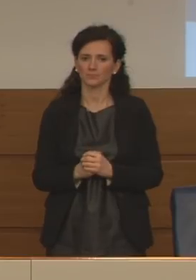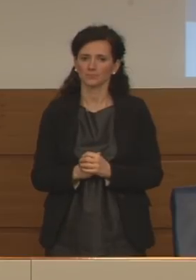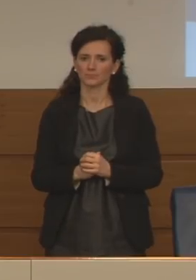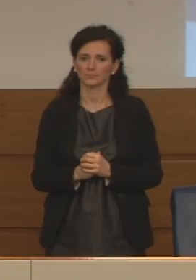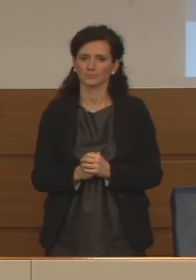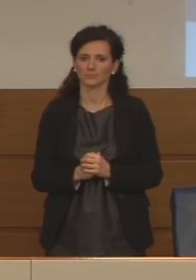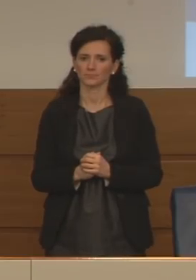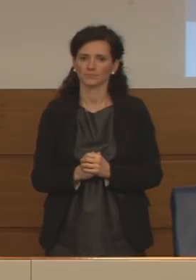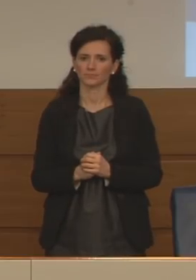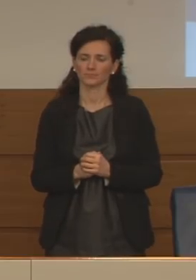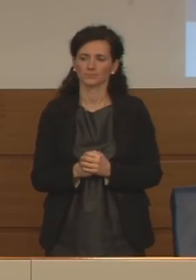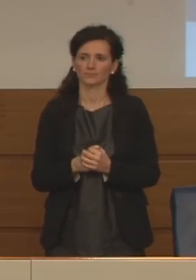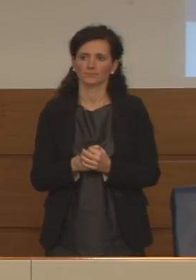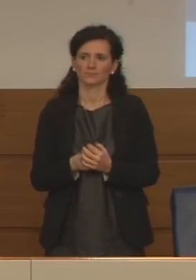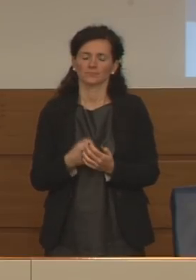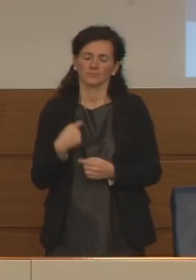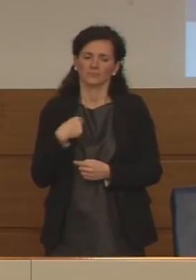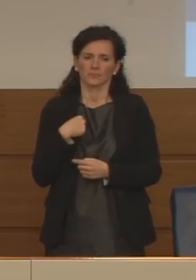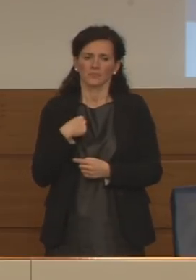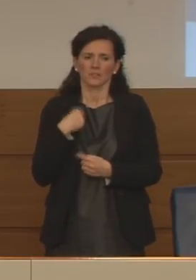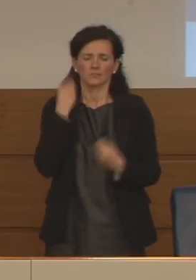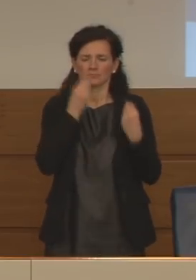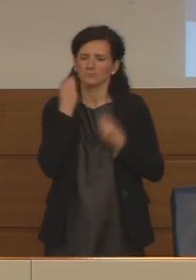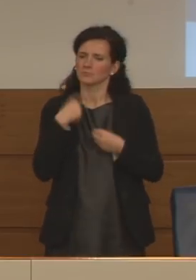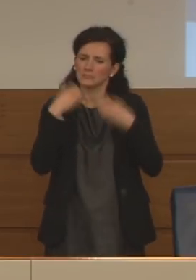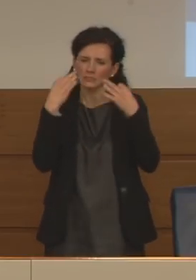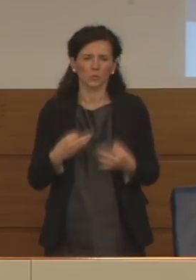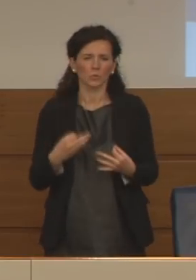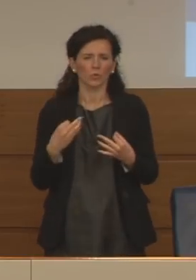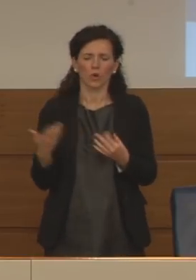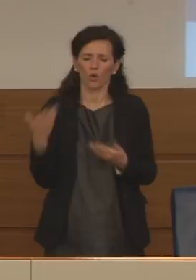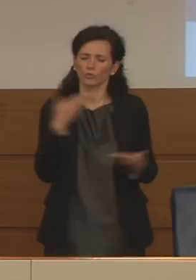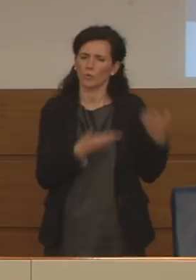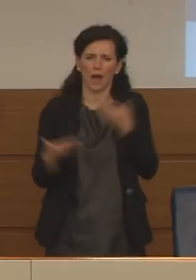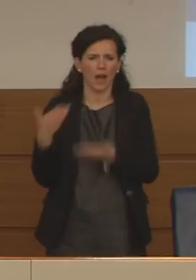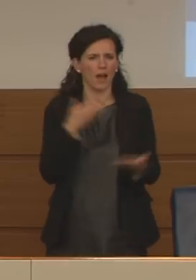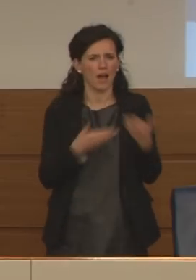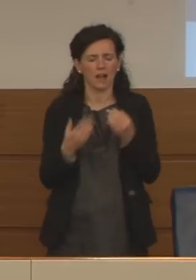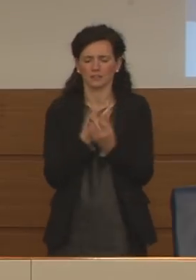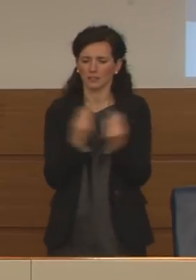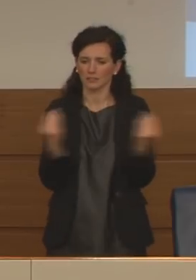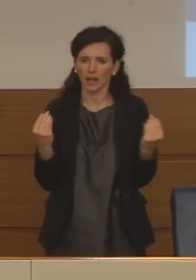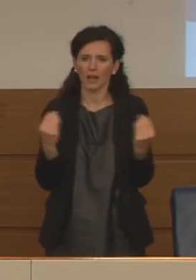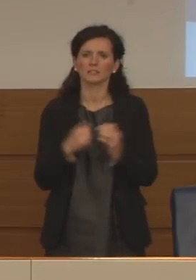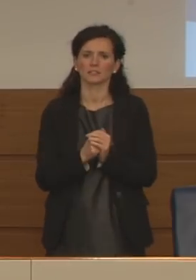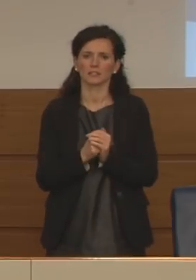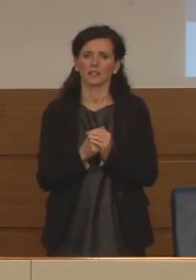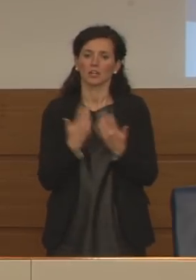arriveranno tantissime domande. Abbiamo avuto prova in questi giorni di